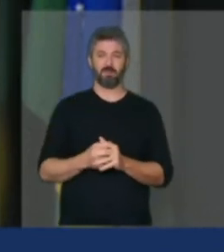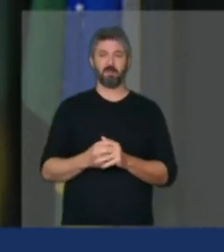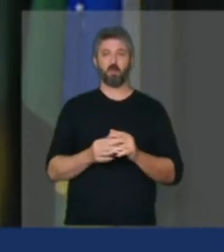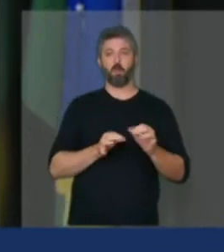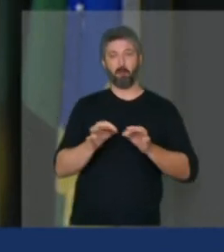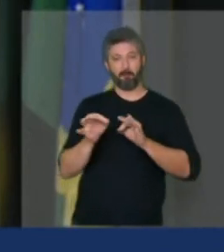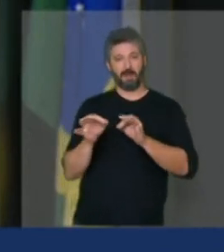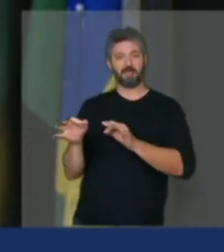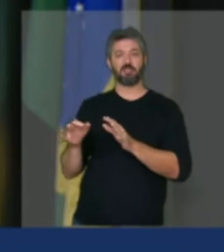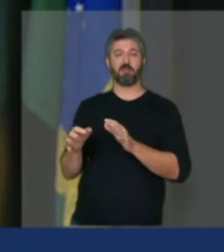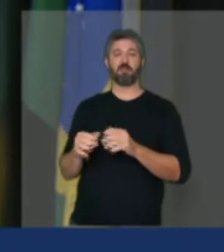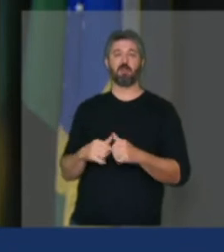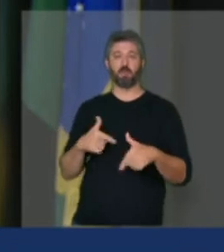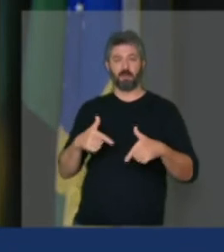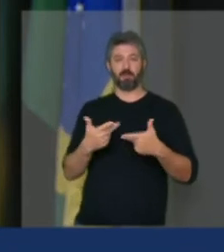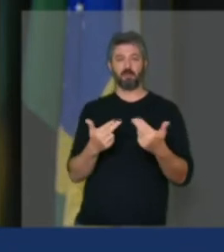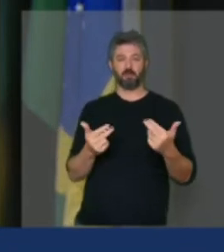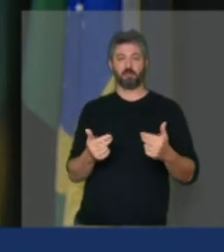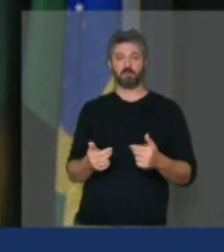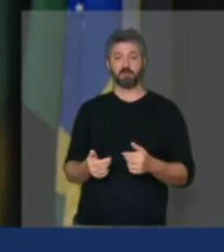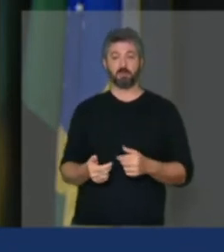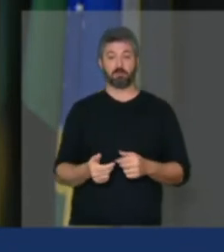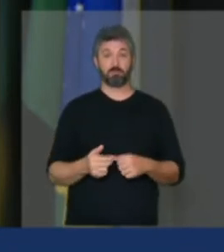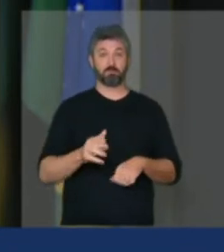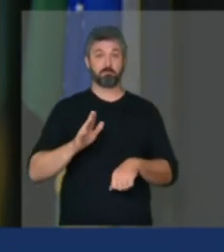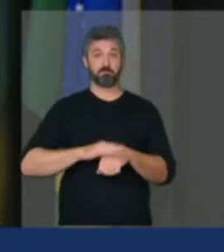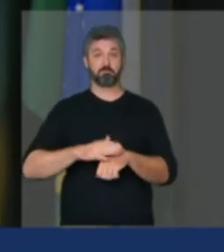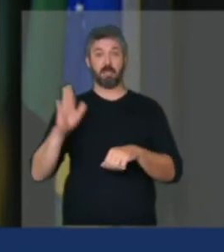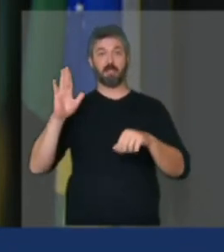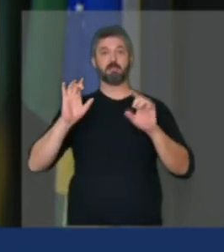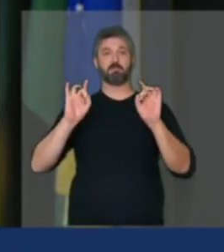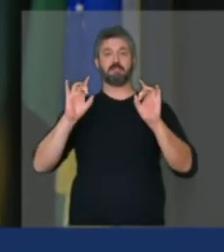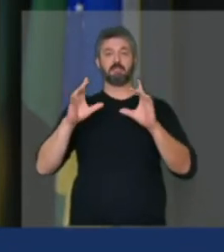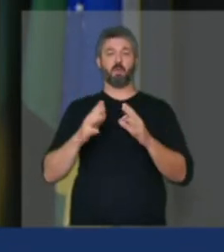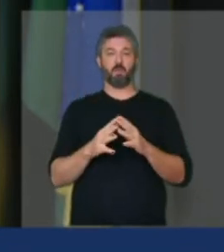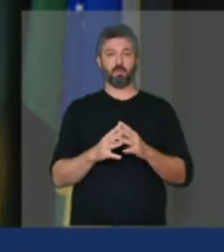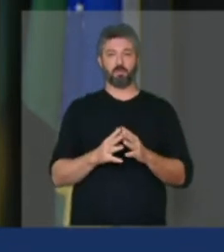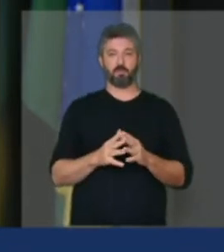NOSSO PLANEJAMENTO E DO NOSSO TRABALHO. O MAIS ESPECIAL É O